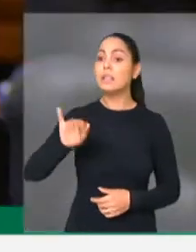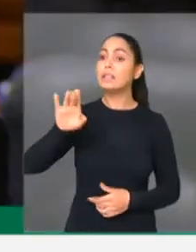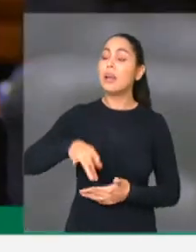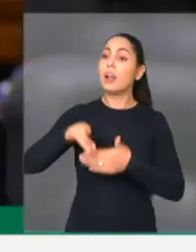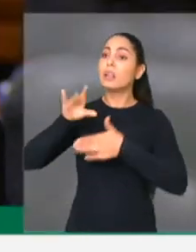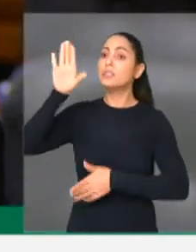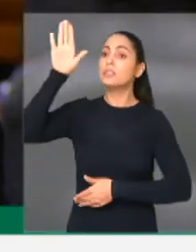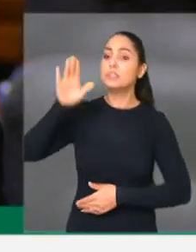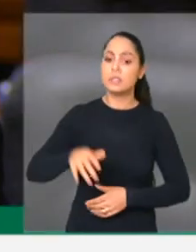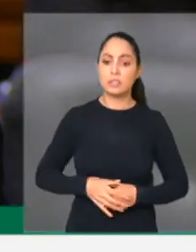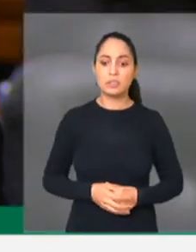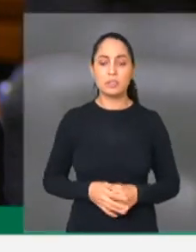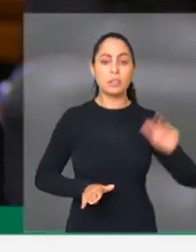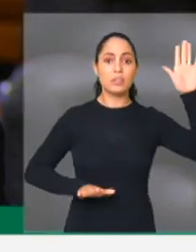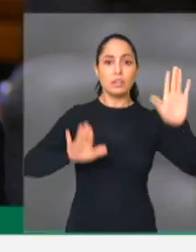TALÍRIA. UM MINUTO DEPUTADO ZÉ NETO. DEPUTADO ZÉ NETO